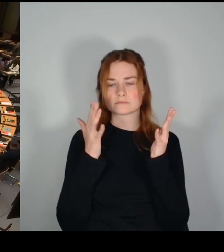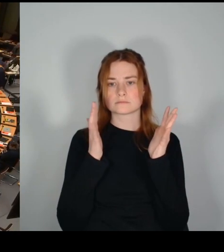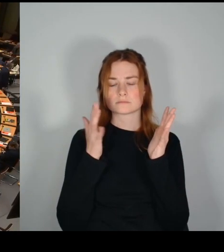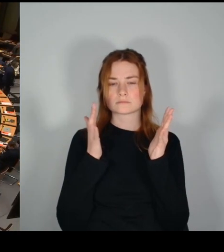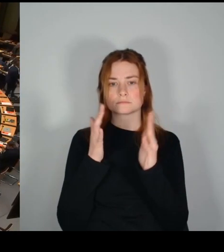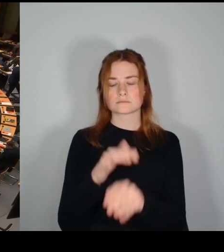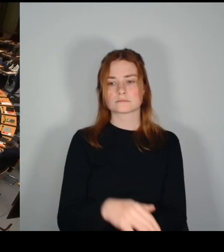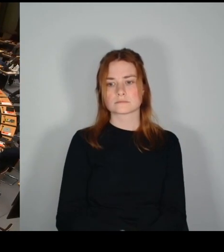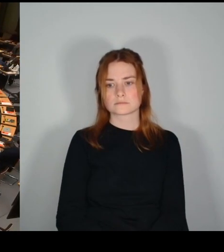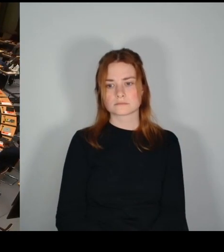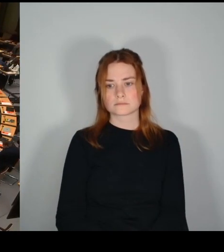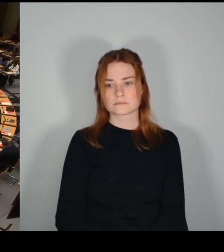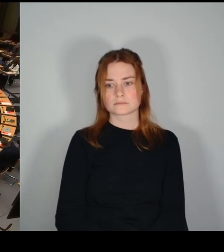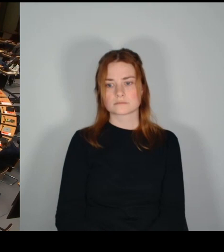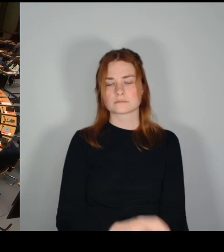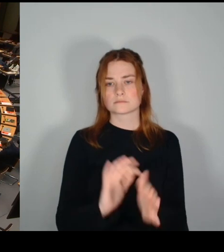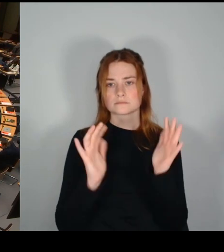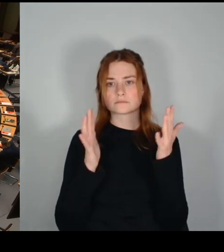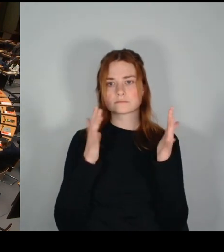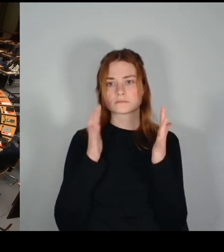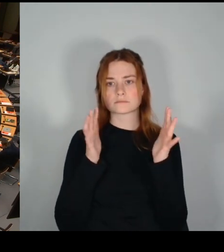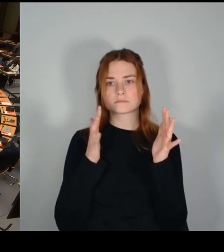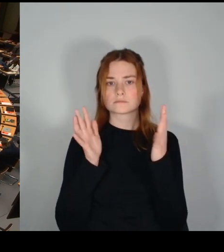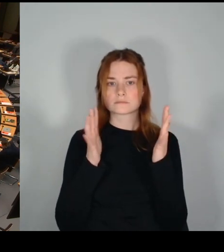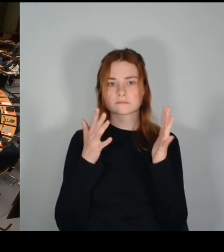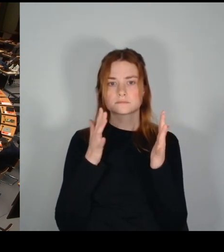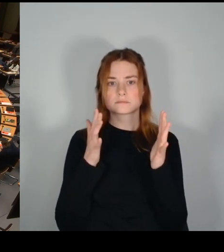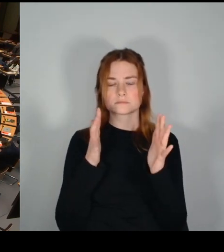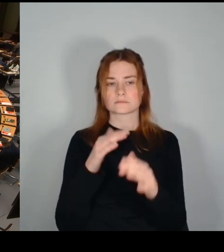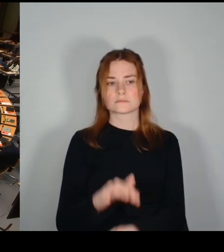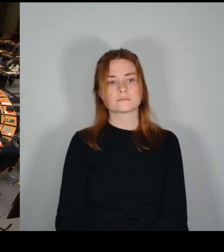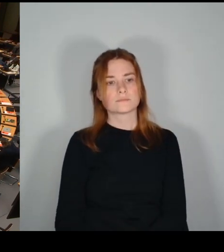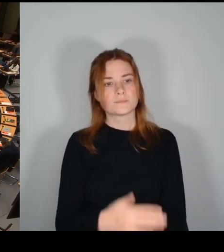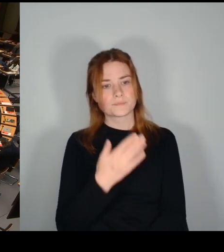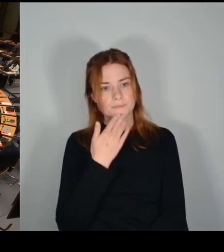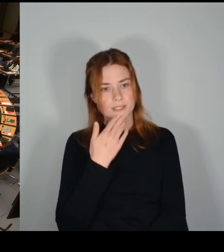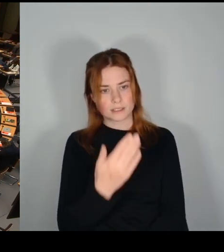Vielen Dank! Für die Fraktion Bündnis 90 Die Grünen hat nun der Kollege Omar das Wort.